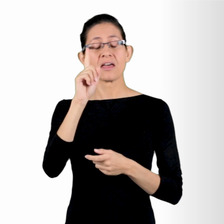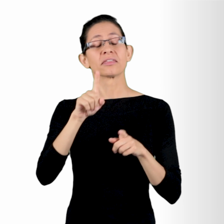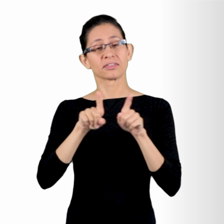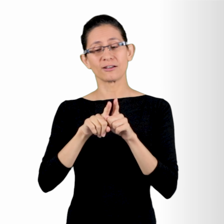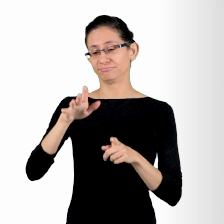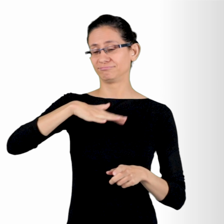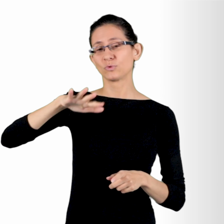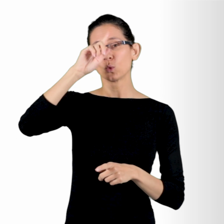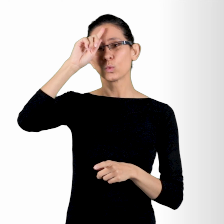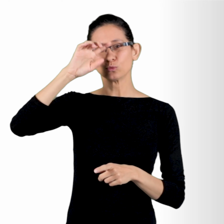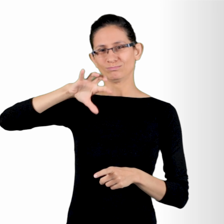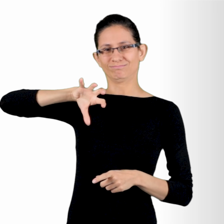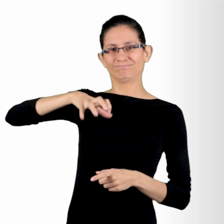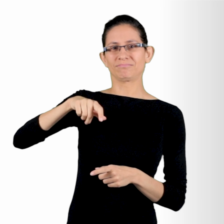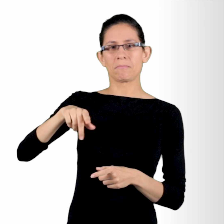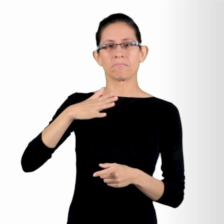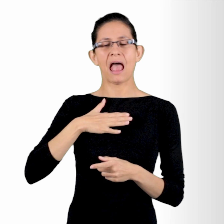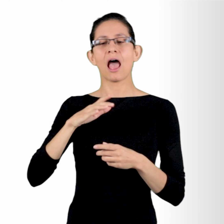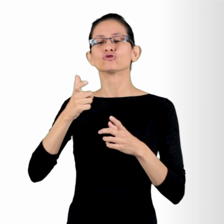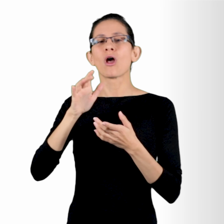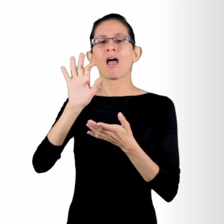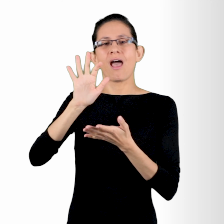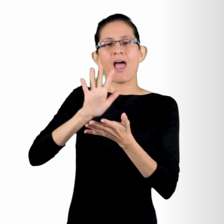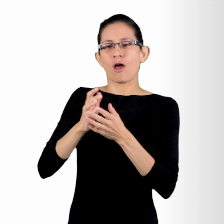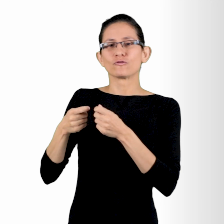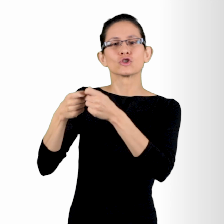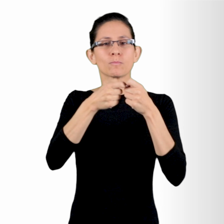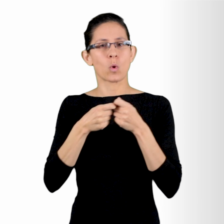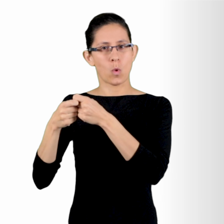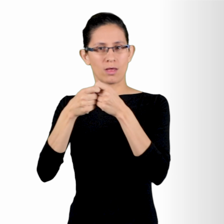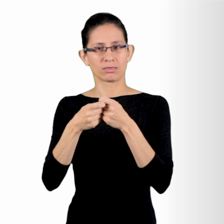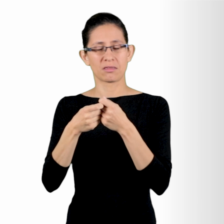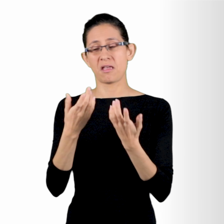Ale też, jako gatunek ludzki mamy cechy wspólne.